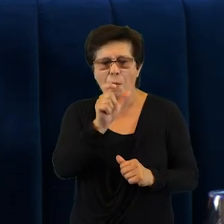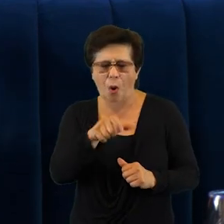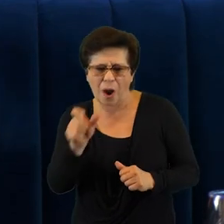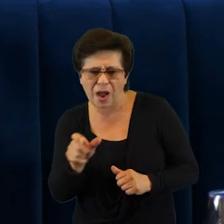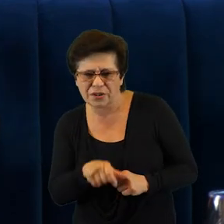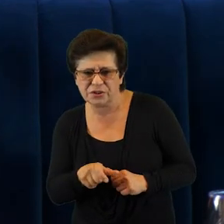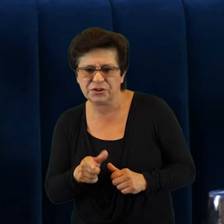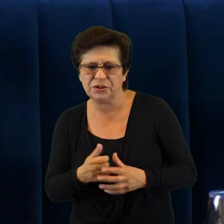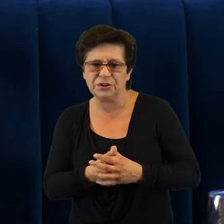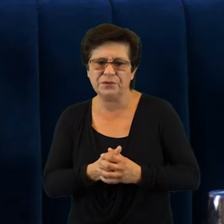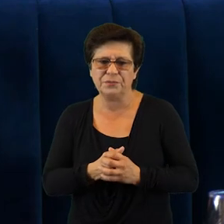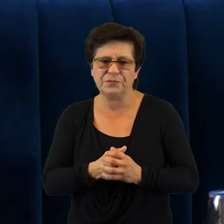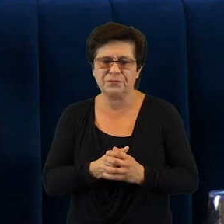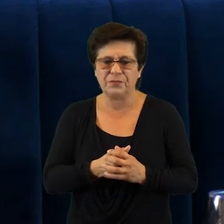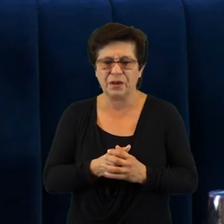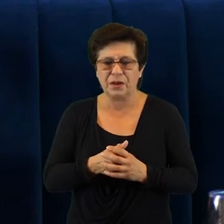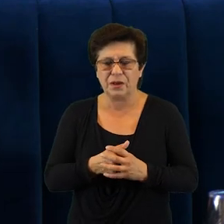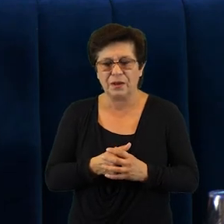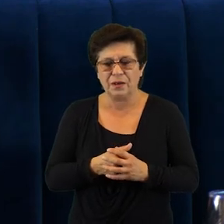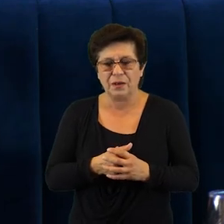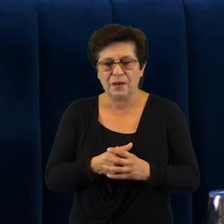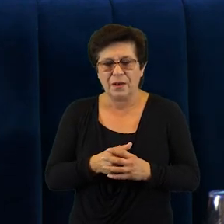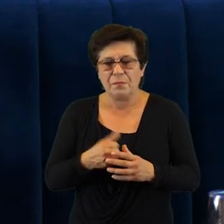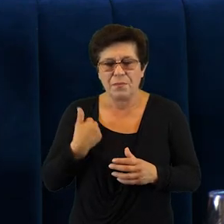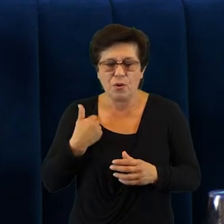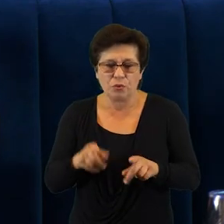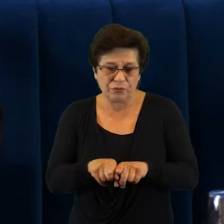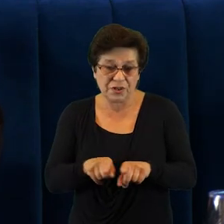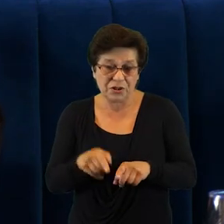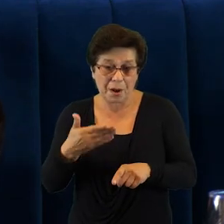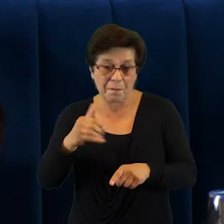Aż nawet po tak kontrowersyjnego jak Majakowski, to byli wszyscy znakomici poeci,